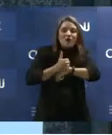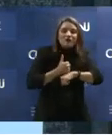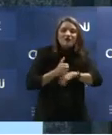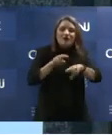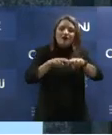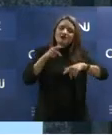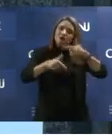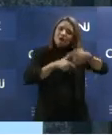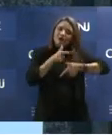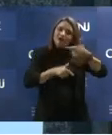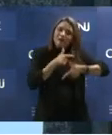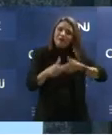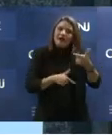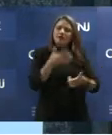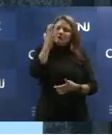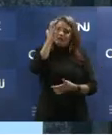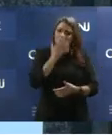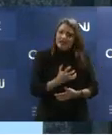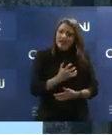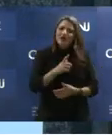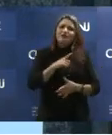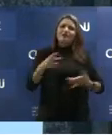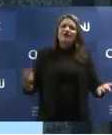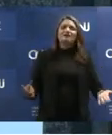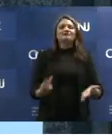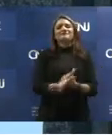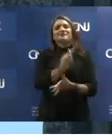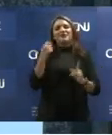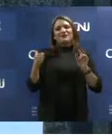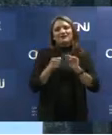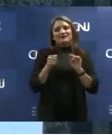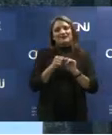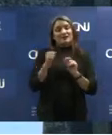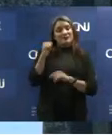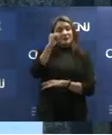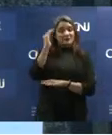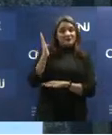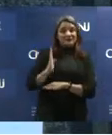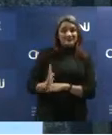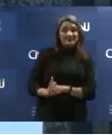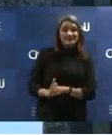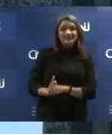que vem desempenhando no nosso país e devemos a eles uma salva de palmas.